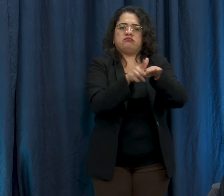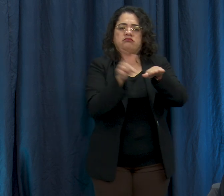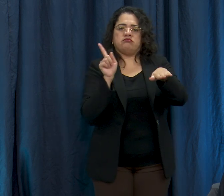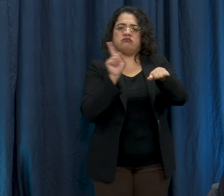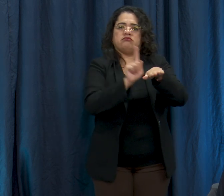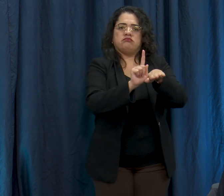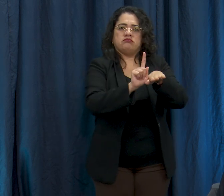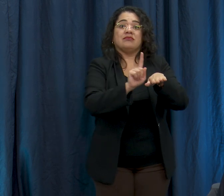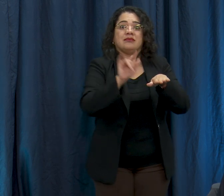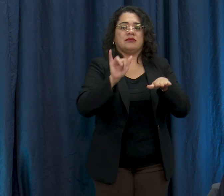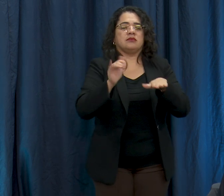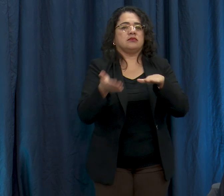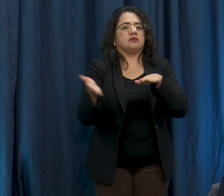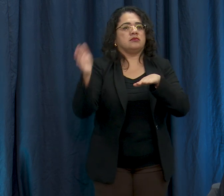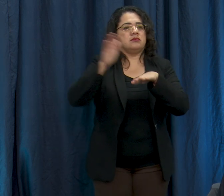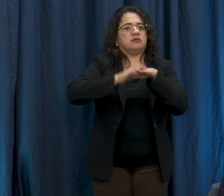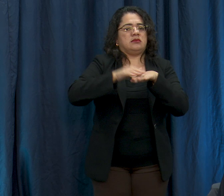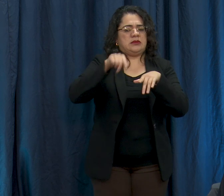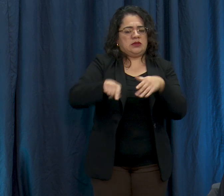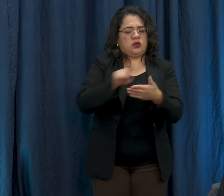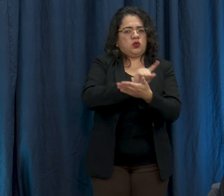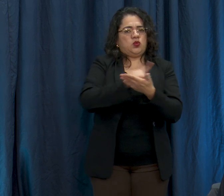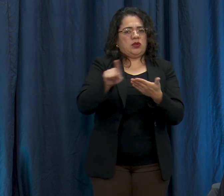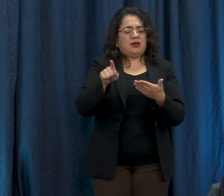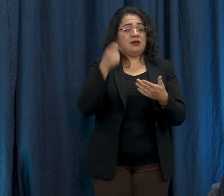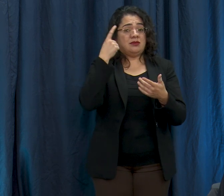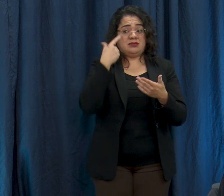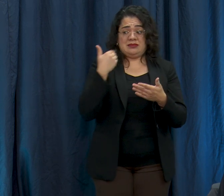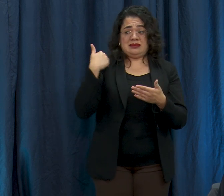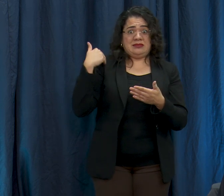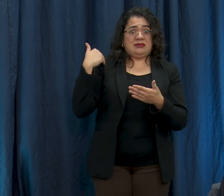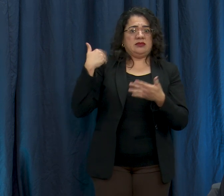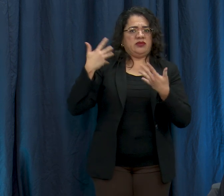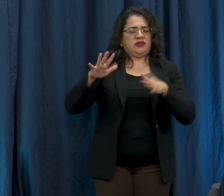bitch esta semana como hemos hablado previa meant a lands ahmo's la clínica